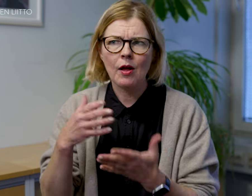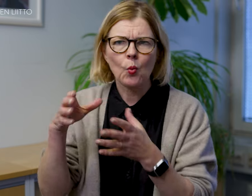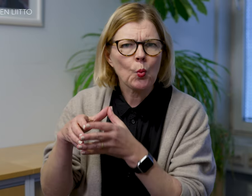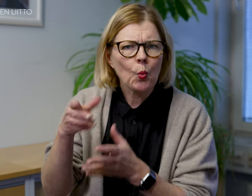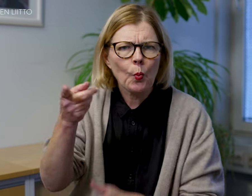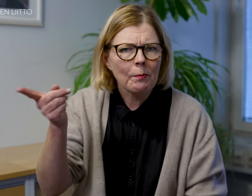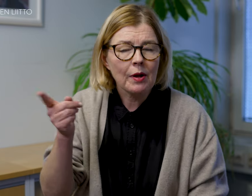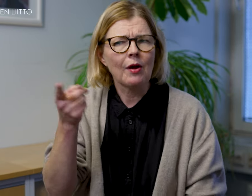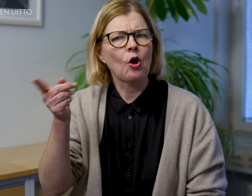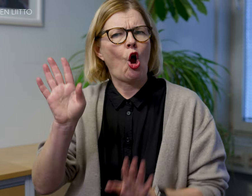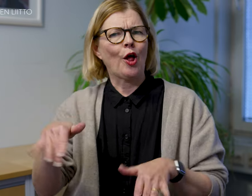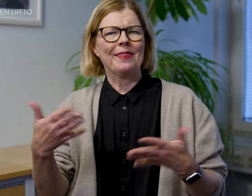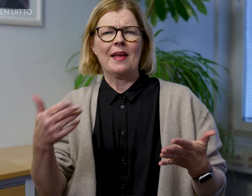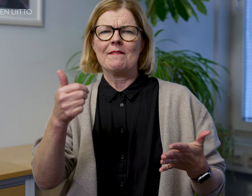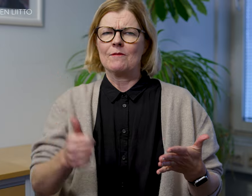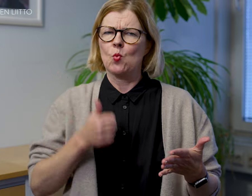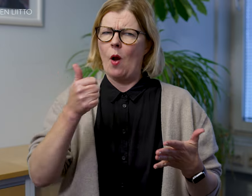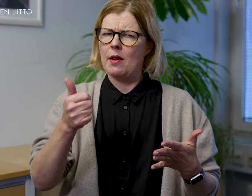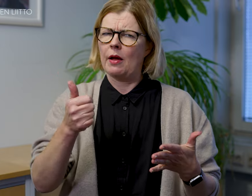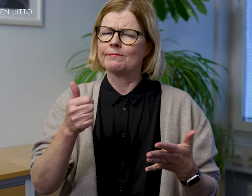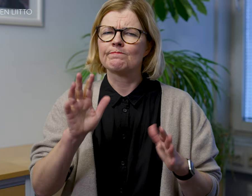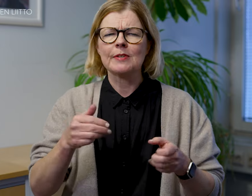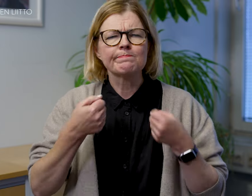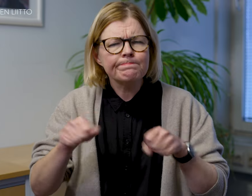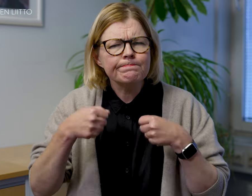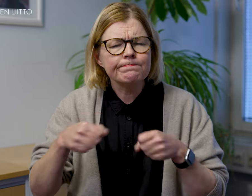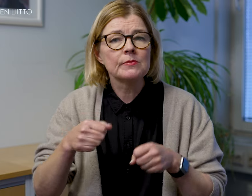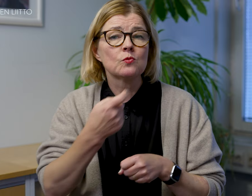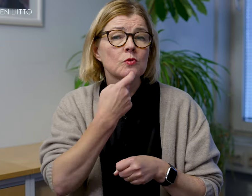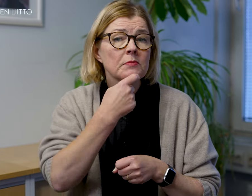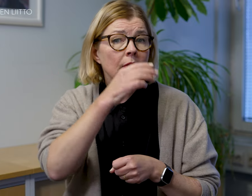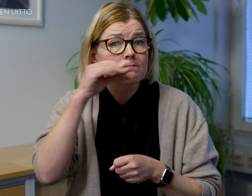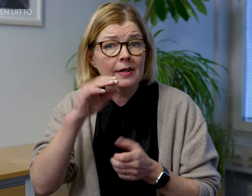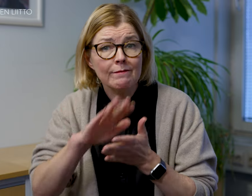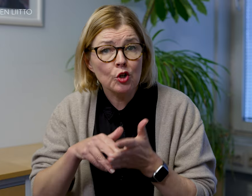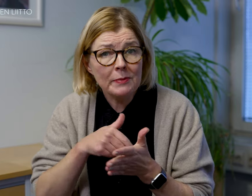henkilölle tai taholle, joka on ajanut viittomakielisten kielellisiä oikeuksia -